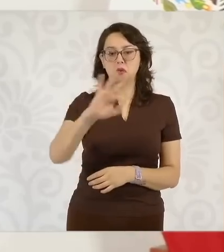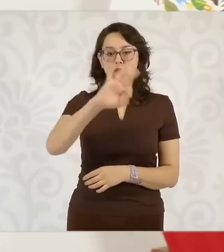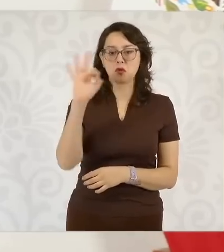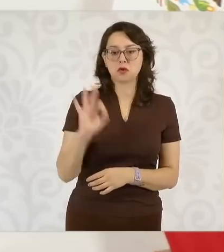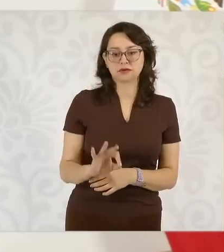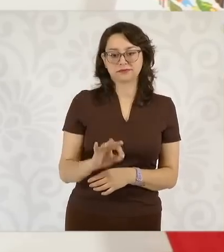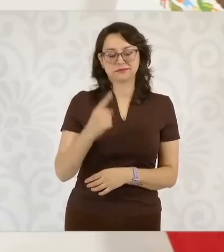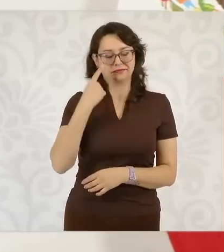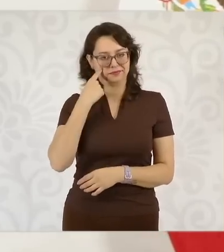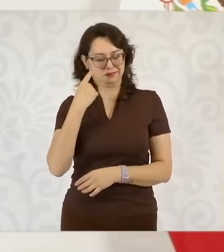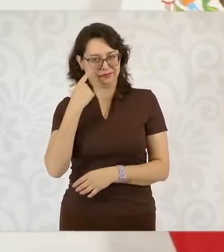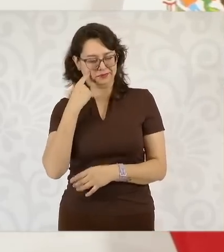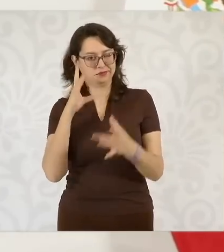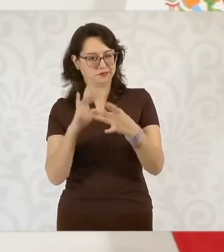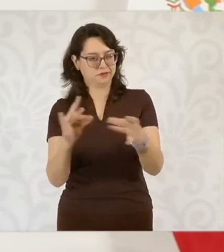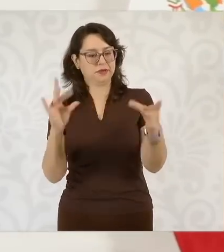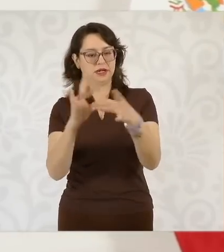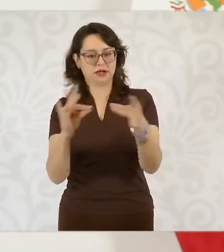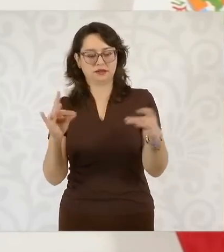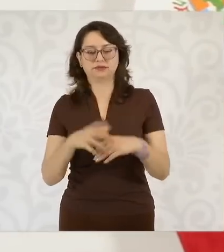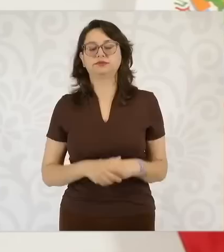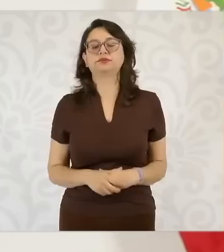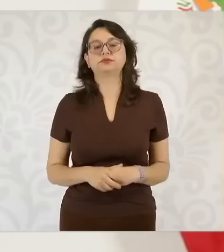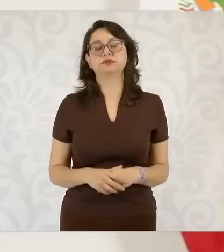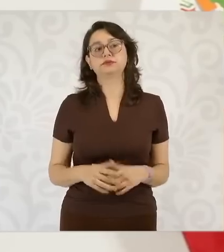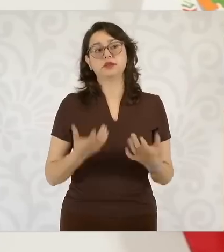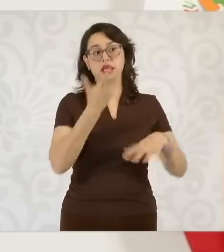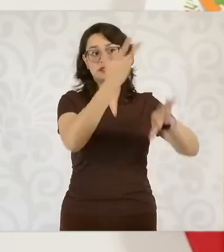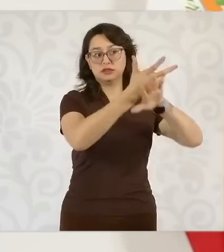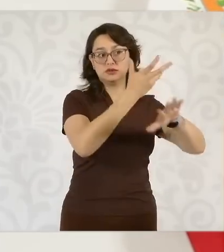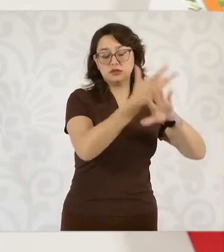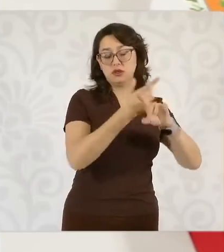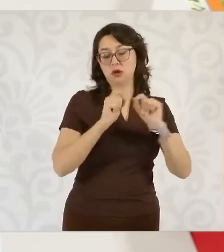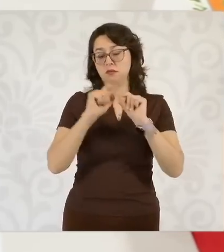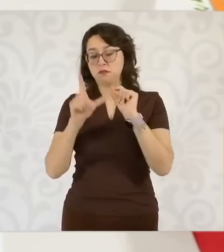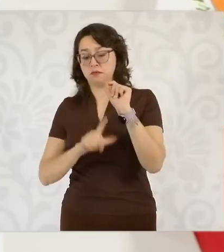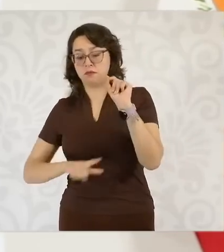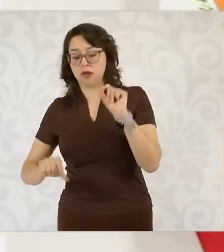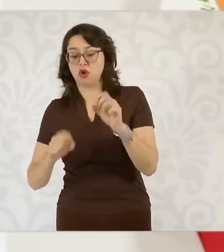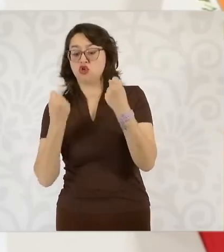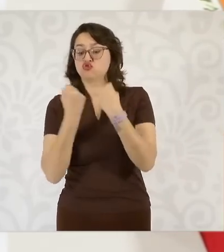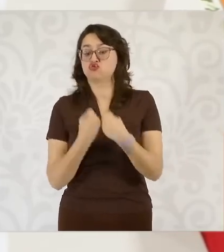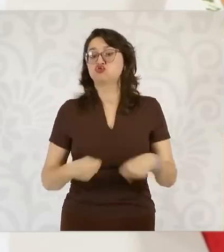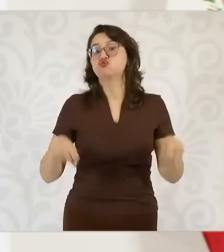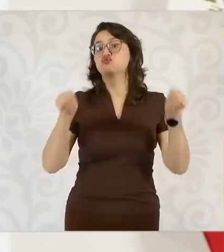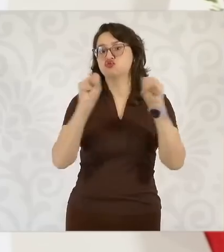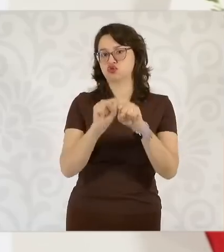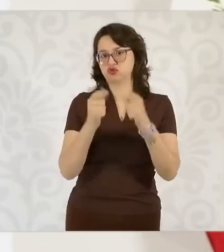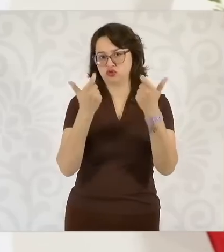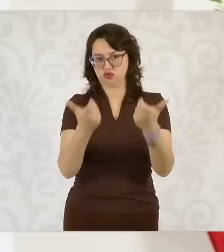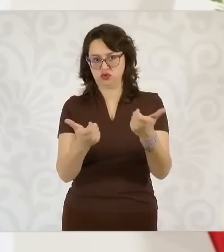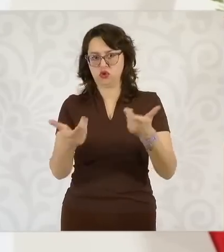de los Estados Unidos es decir aquí se produce una parte muy importante de lo que consumen los